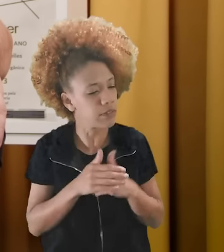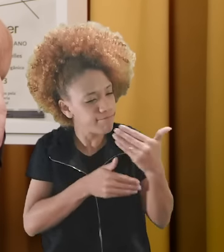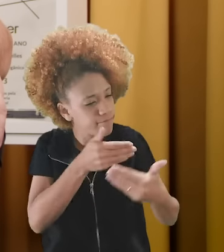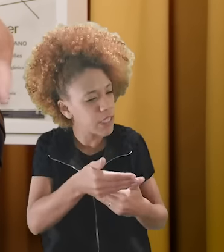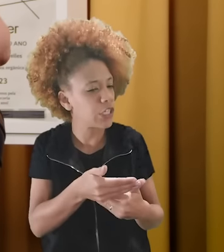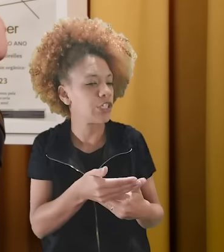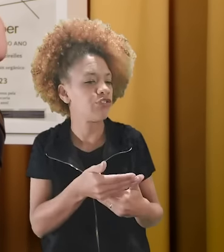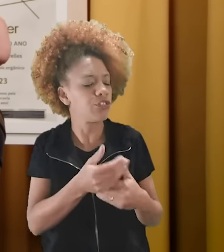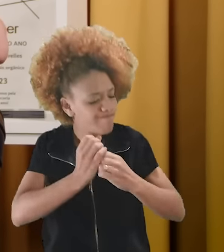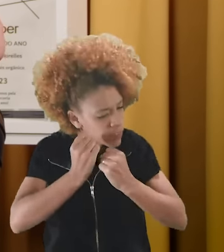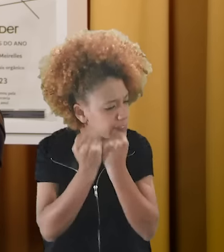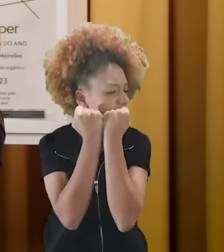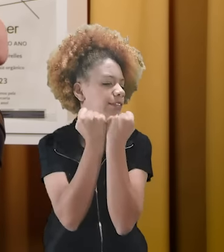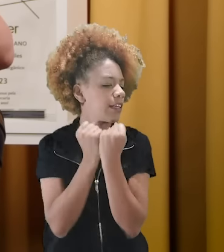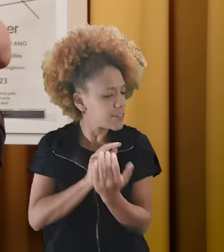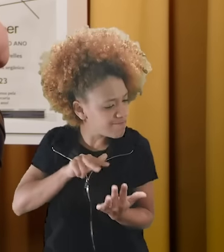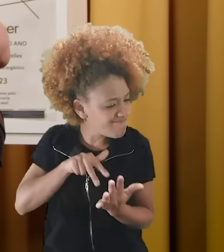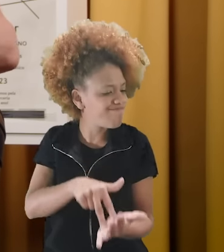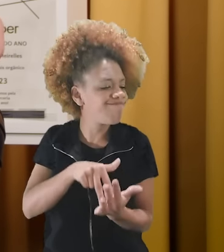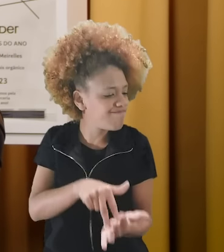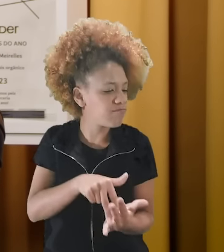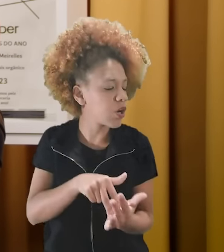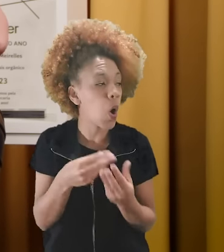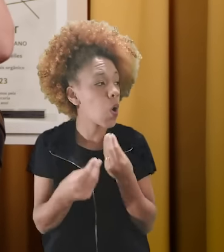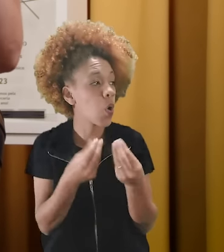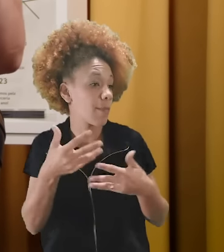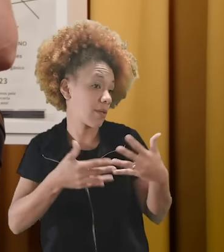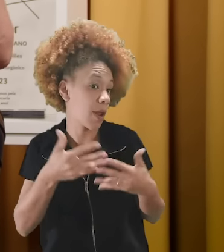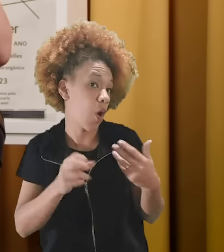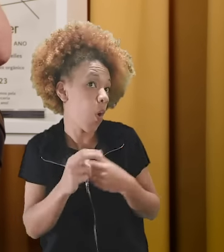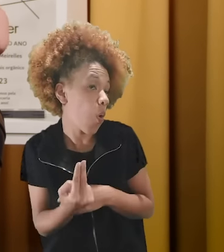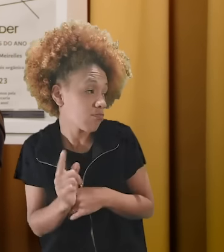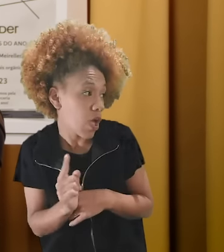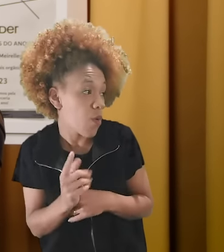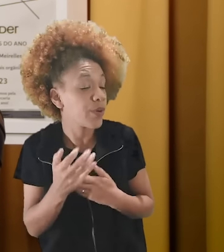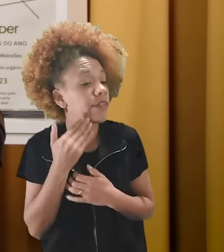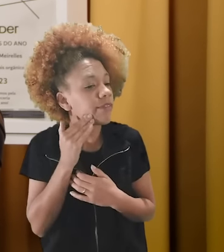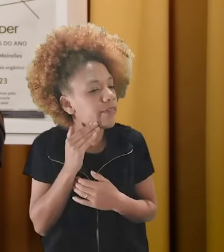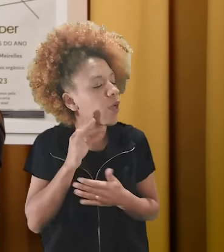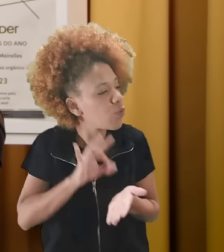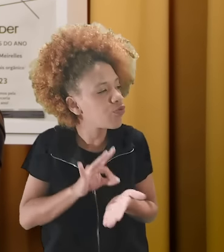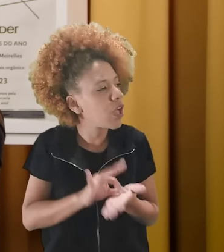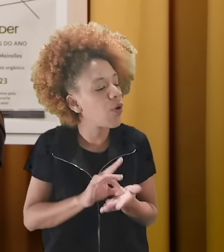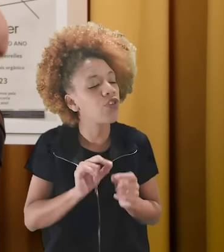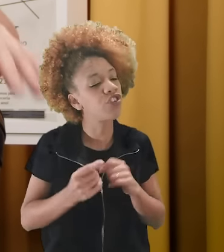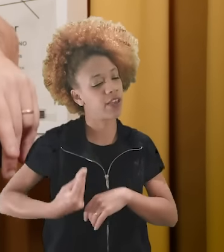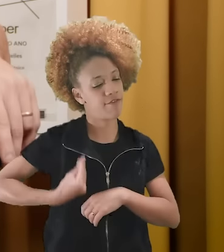construiu de fibra de ou não como te atrapalhou queria entender o lado real de quem passa por